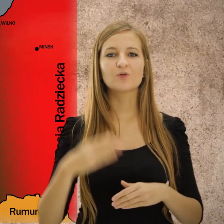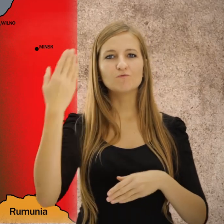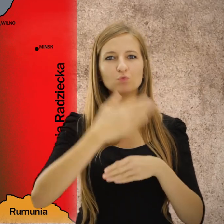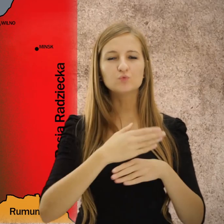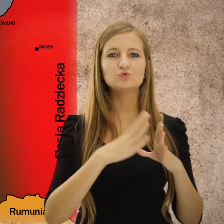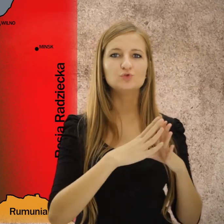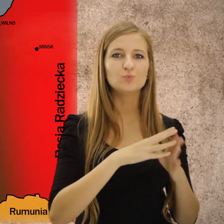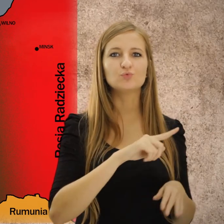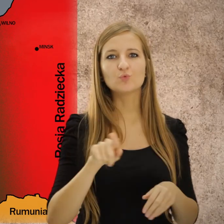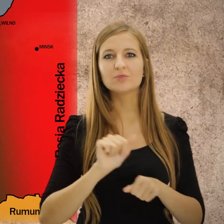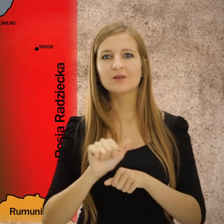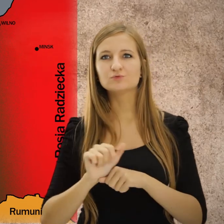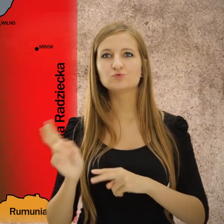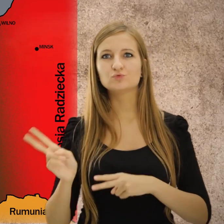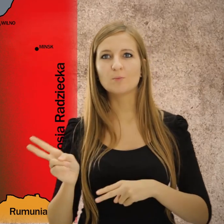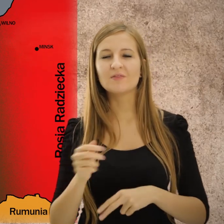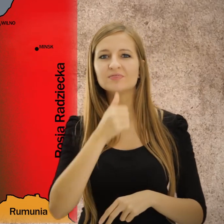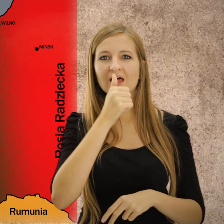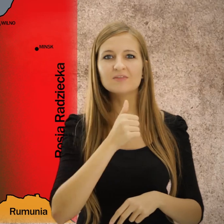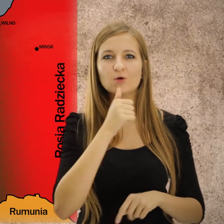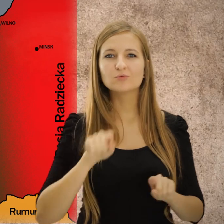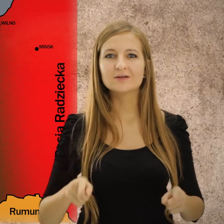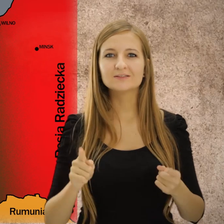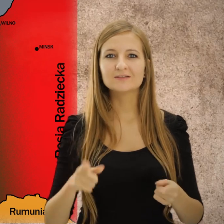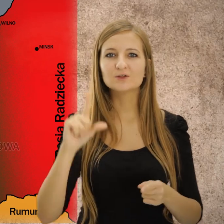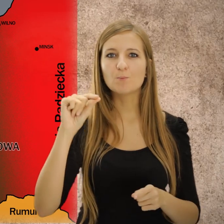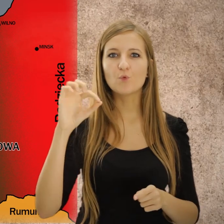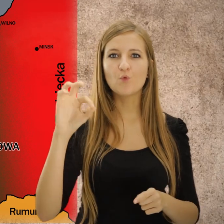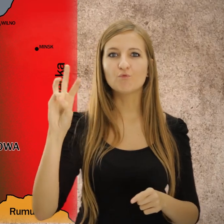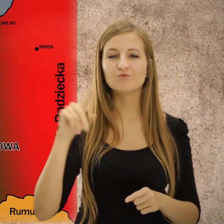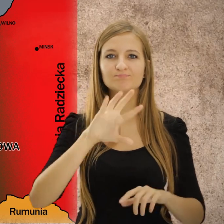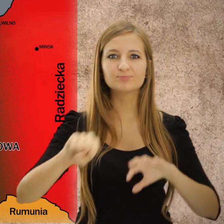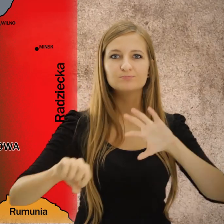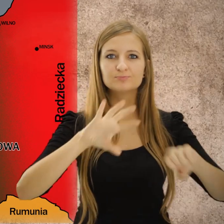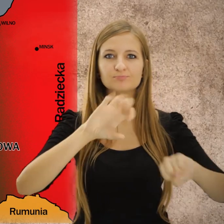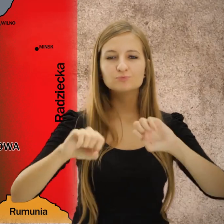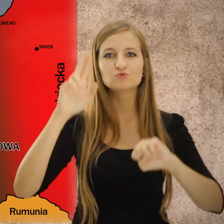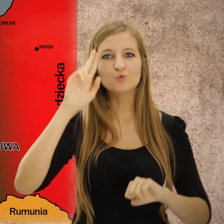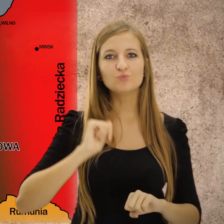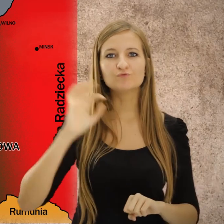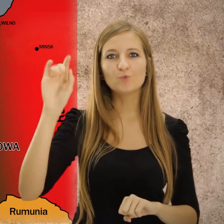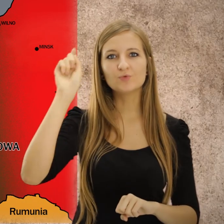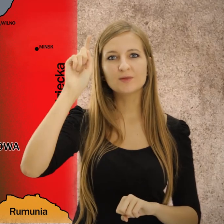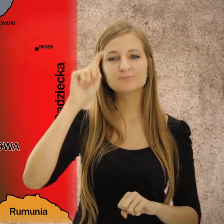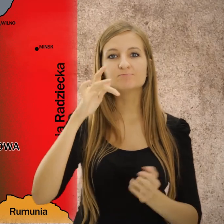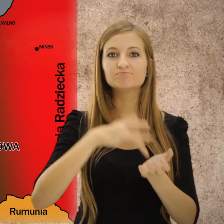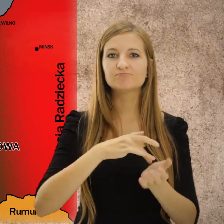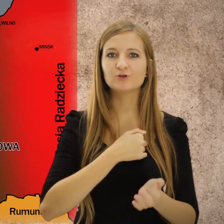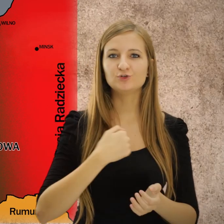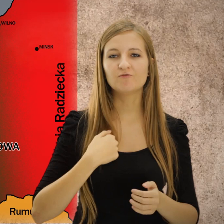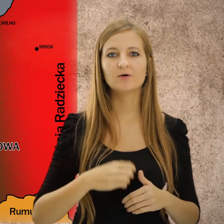W nocy z 10 na 11 listopada tajna organizacja POW zaczęła rozbrajać żołnierzy niemieckich w Warszawie.